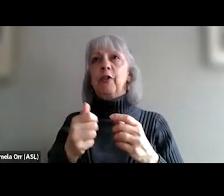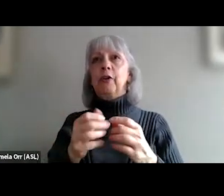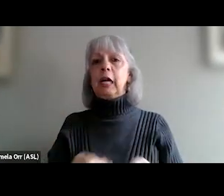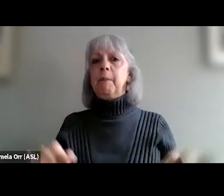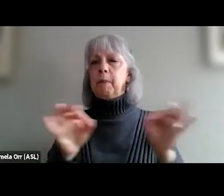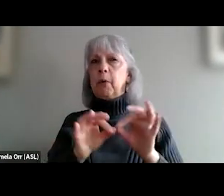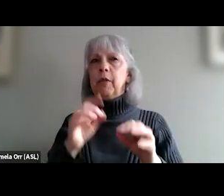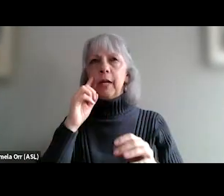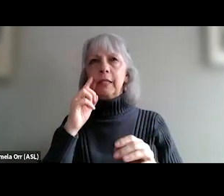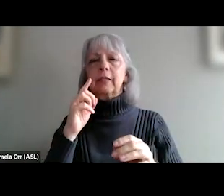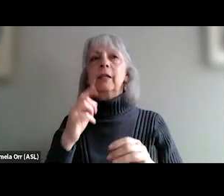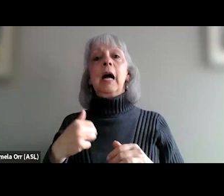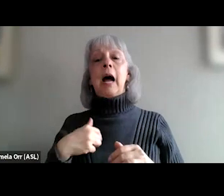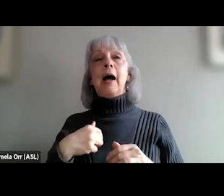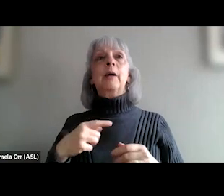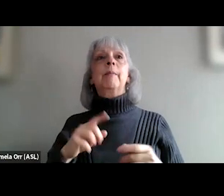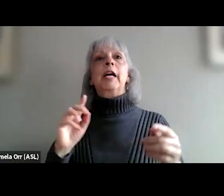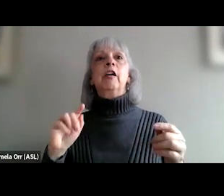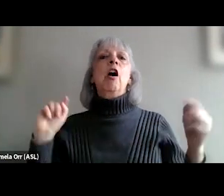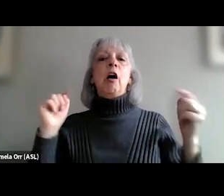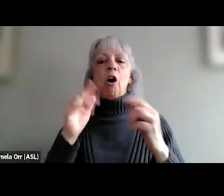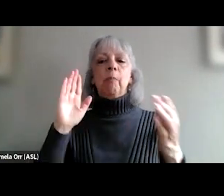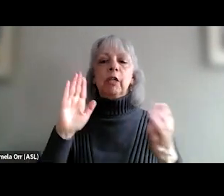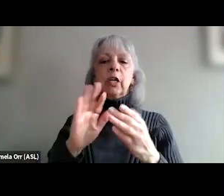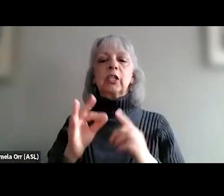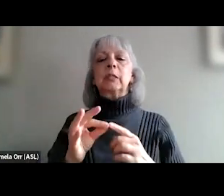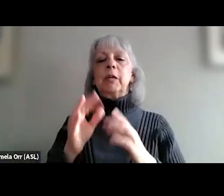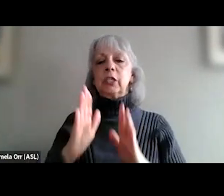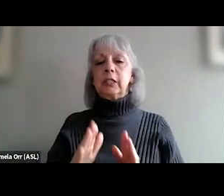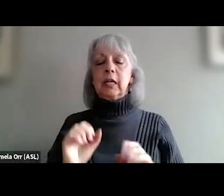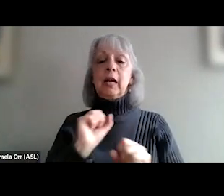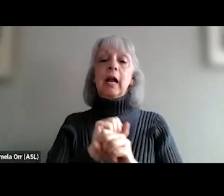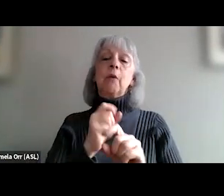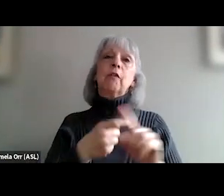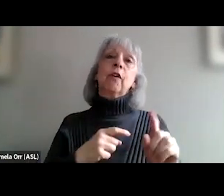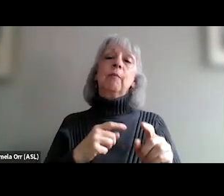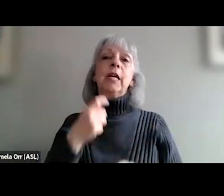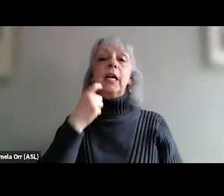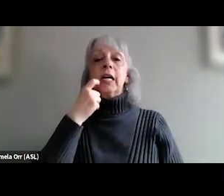Soy especialista en reducción de daños y trabajo en el Departamento de Ciencias de la Adicción.